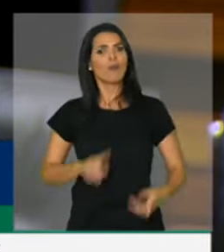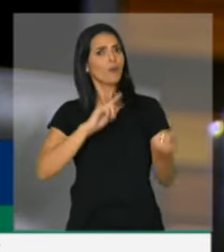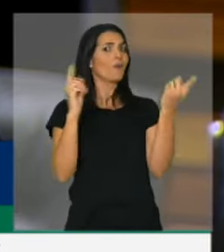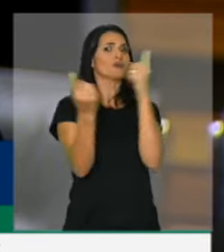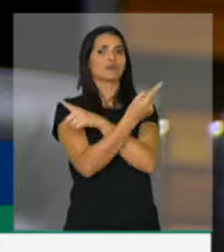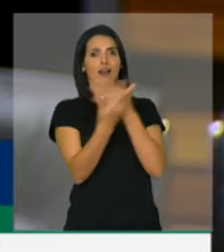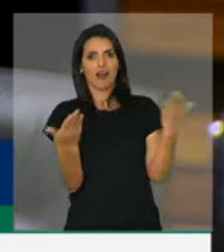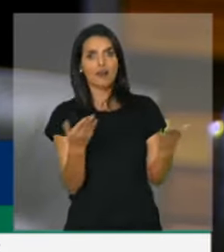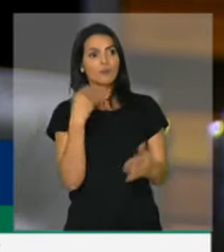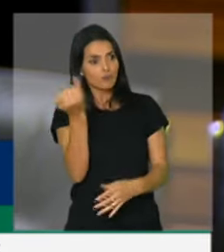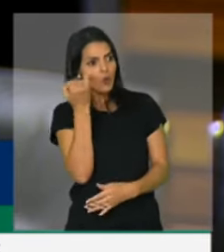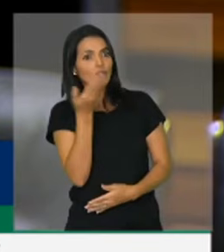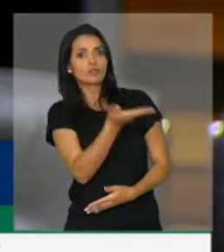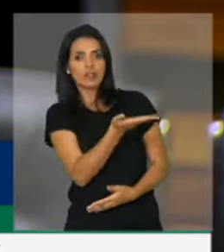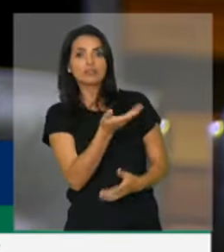DEPUTADO LUIZINHO, SE NÓS SALVARMOS UMA VIDA, O PROJETO